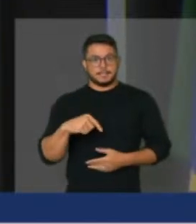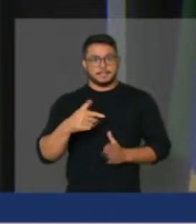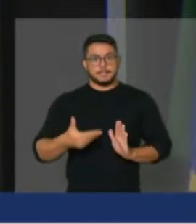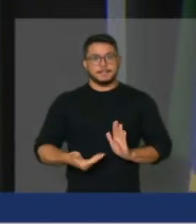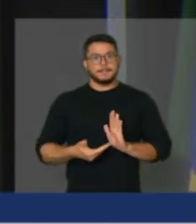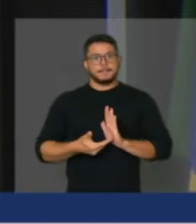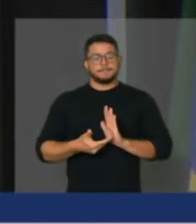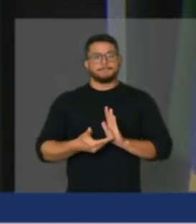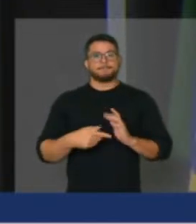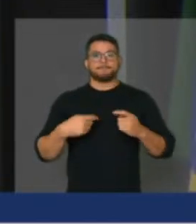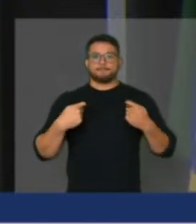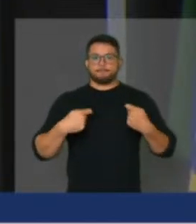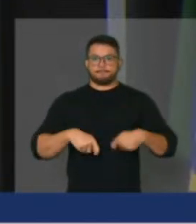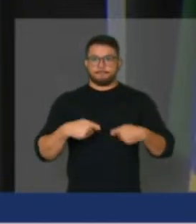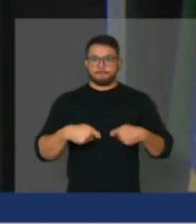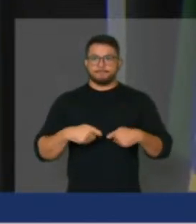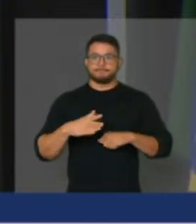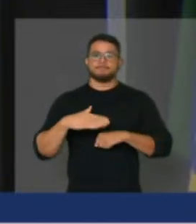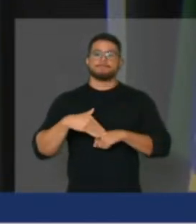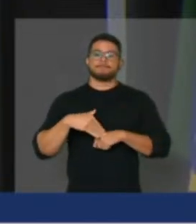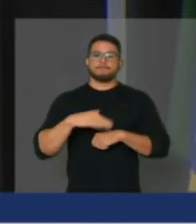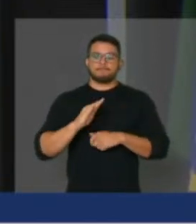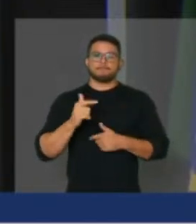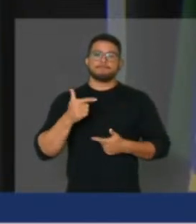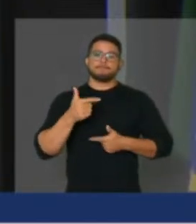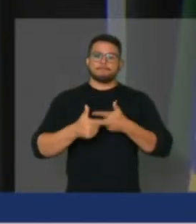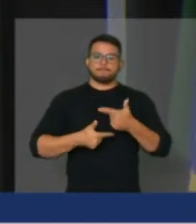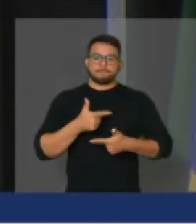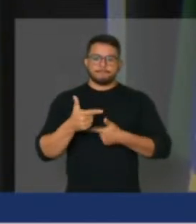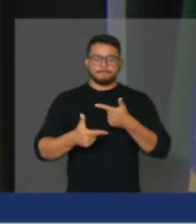QUE AVANÇAR CADA VEZ MAIS APROFUNDANDO O PACTO FEDERATIVO E PODENDO DEIXAR O RECURSO AONDE ELE TEM QUE SER